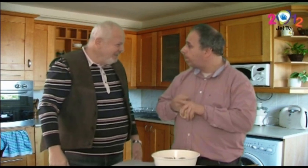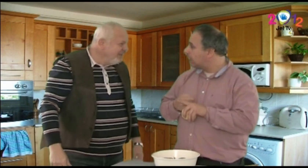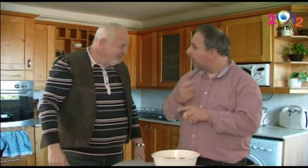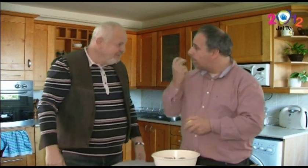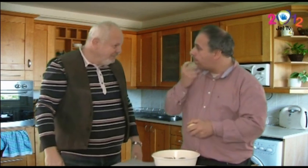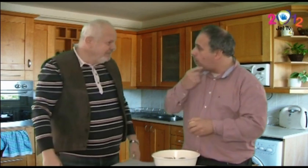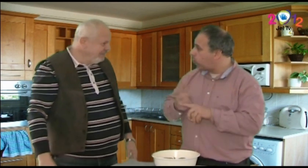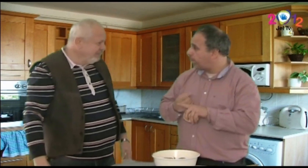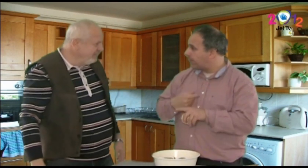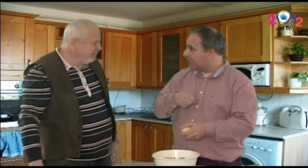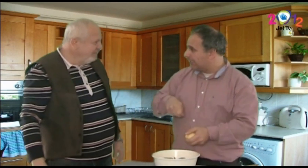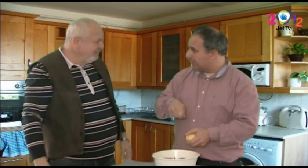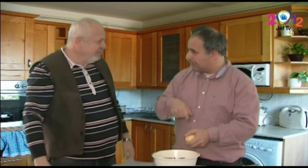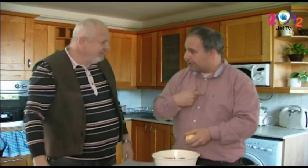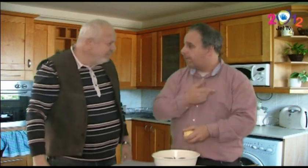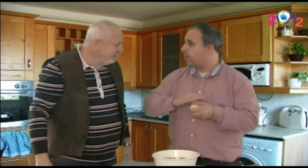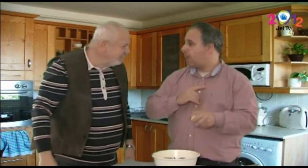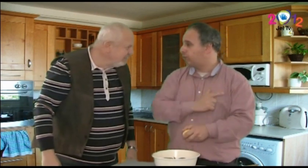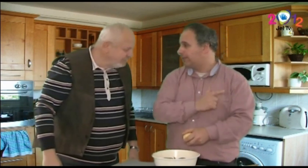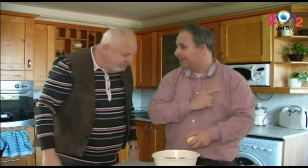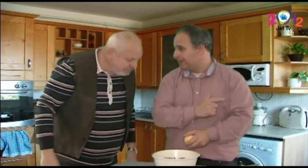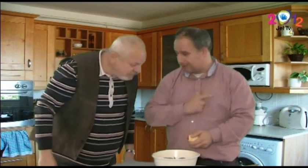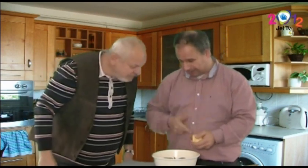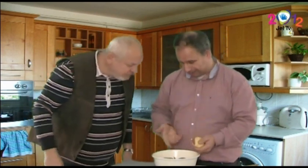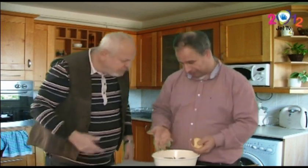Paprikáskrumplit fõzök a feleségemmel kettõnknek. - Kevés a krumpli!